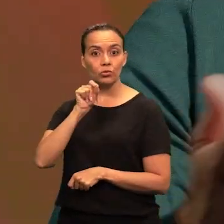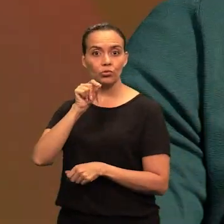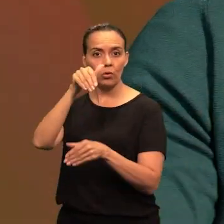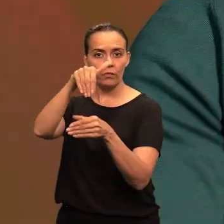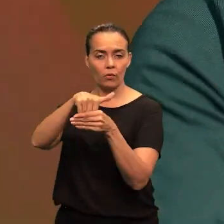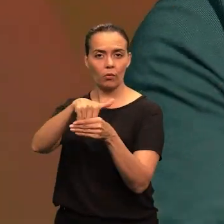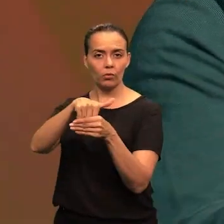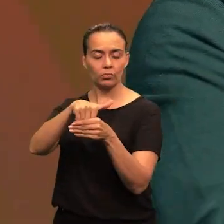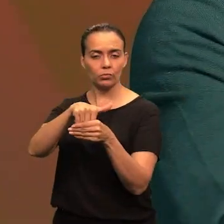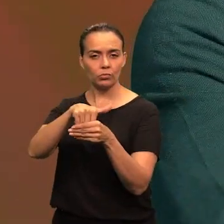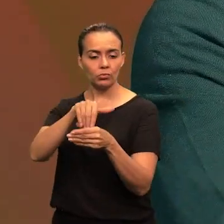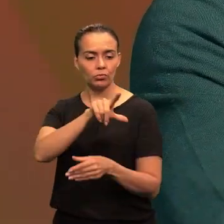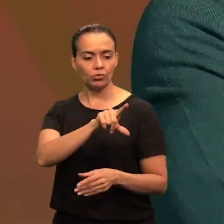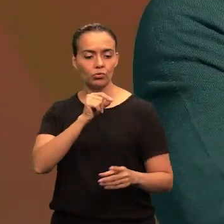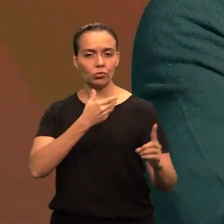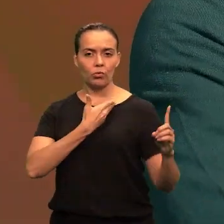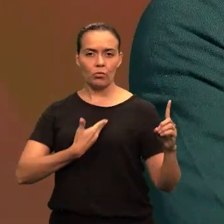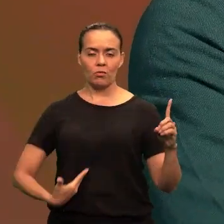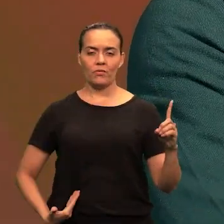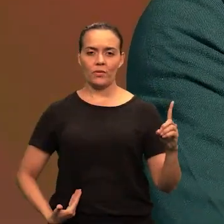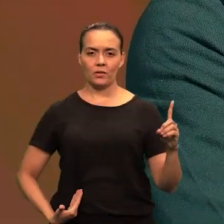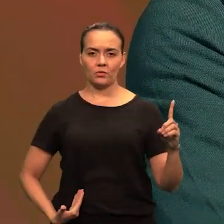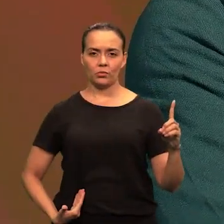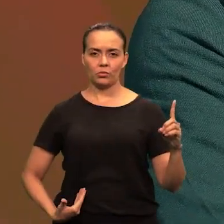para legitimar as decisões daquele que governa.